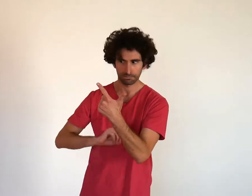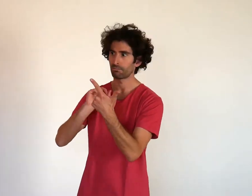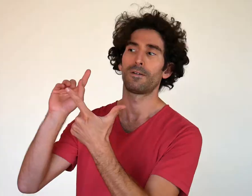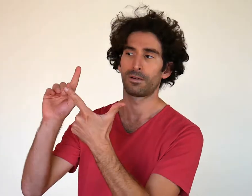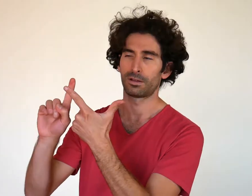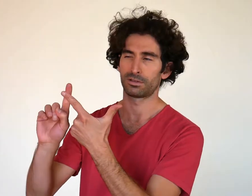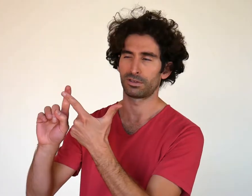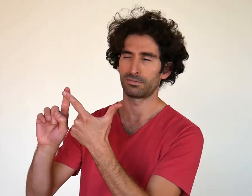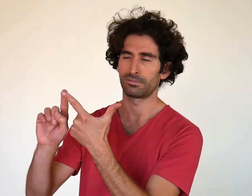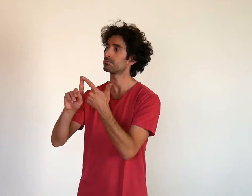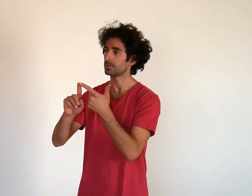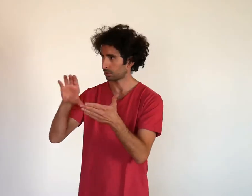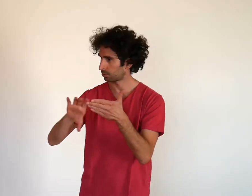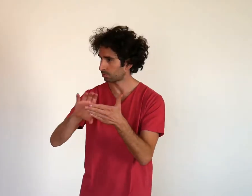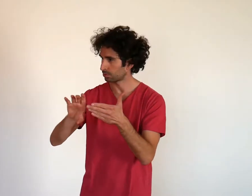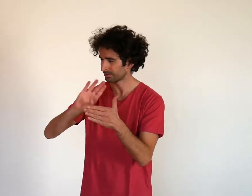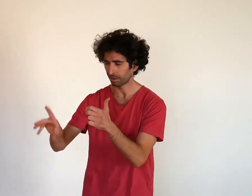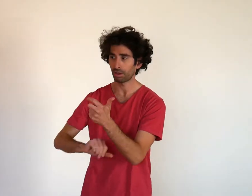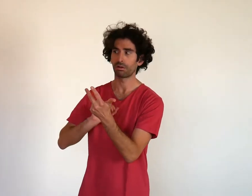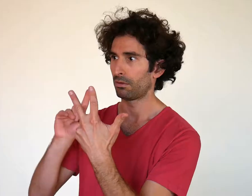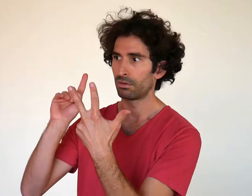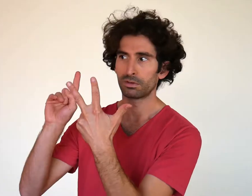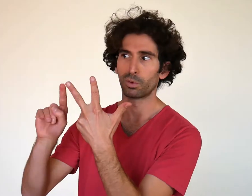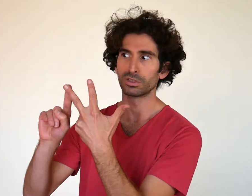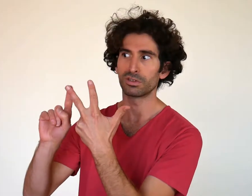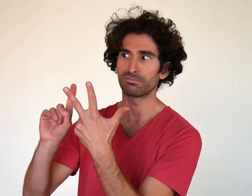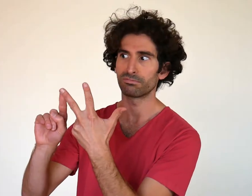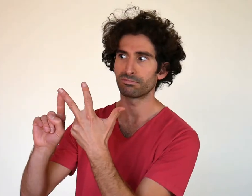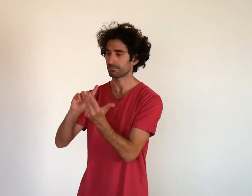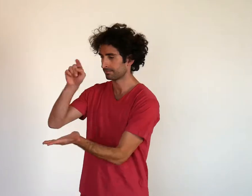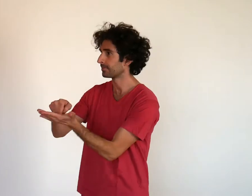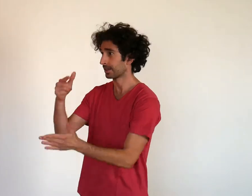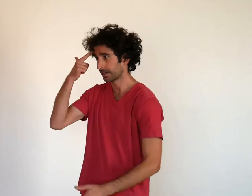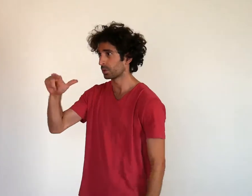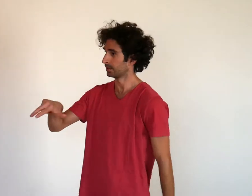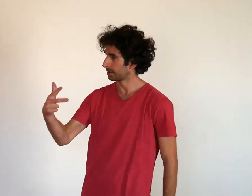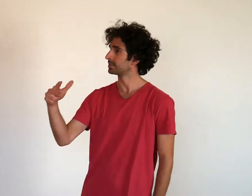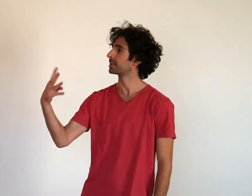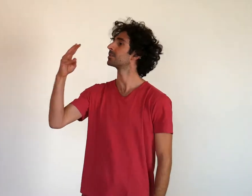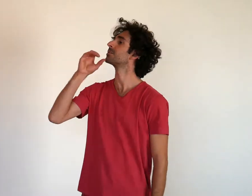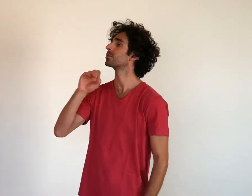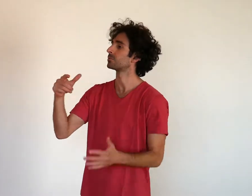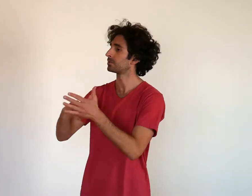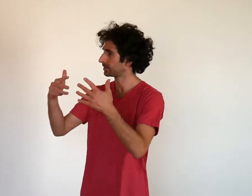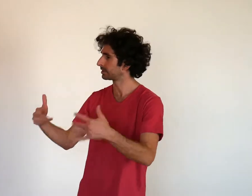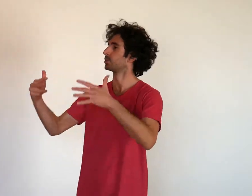Le deuxième à Toulouse. Le troisième à Lyon, les 13 et 14 octobre 2018.